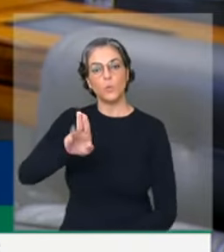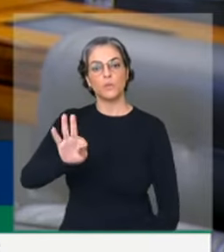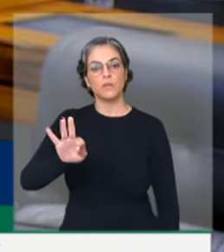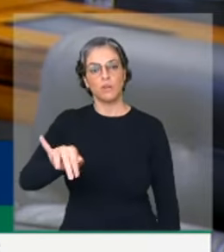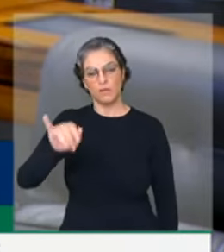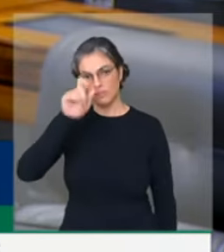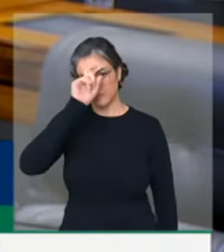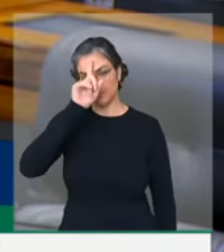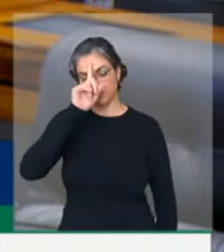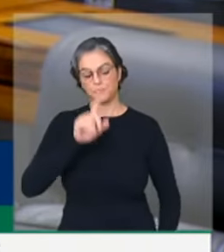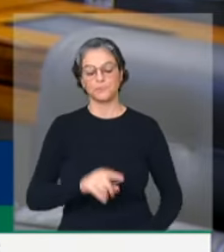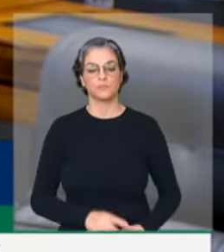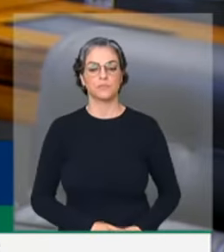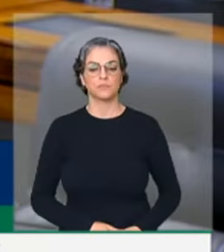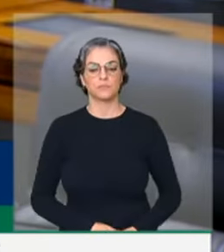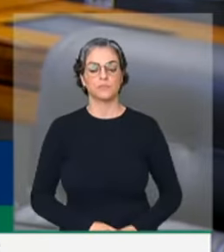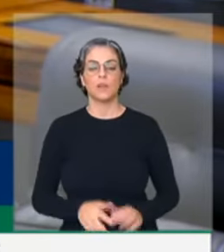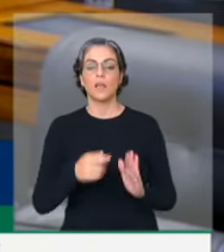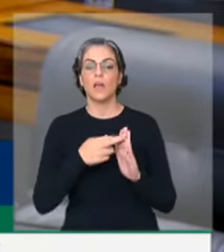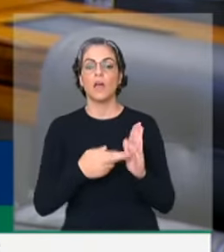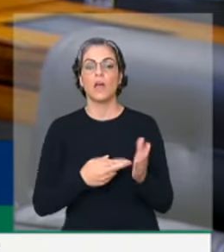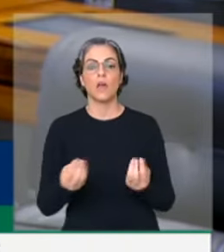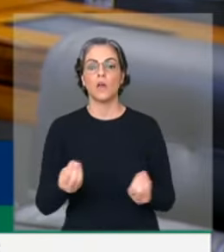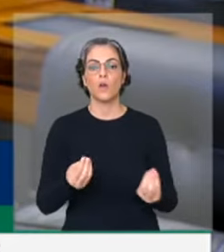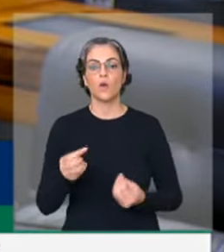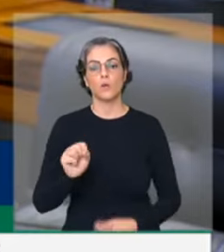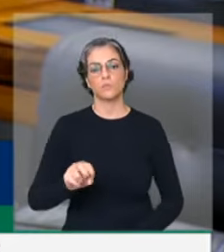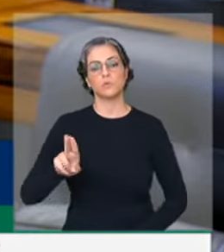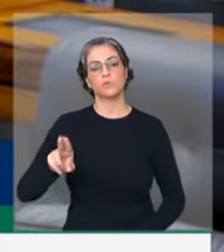LEITOS NA REDE PRIVADA. PELO SISTEMA ÚNICO DE SAÚDE, SÃO OS SECRETÁRIOS MUNICIPAIS, OS SECRETÁRIOS ESTADUAIS... E A